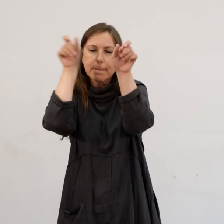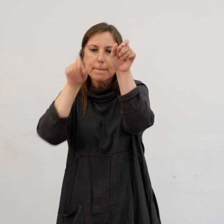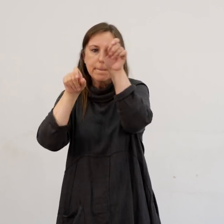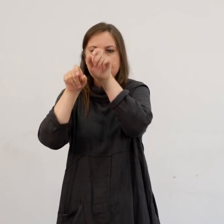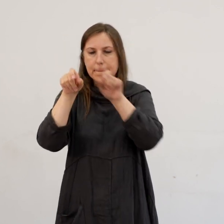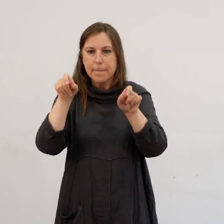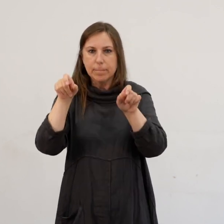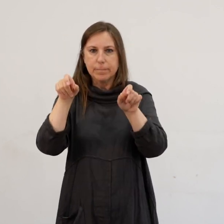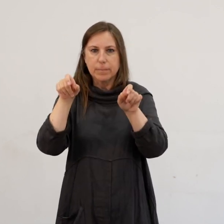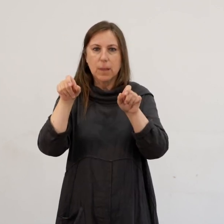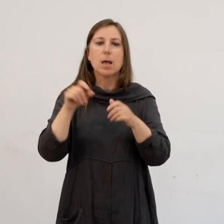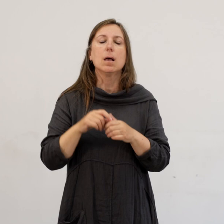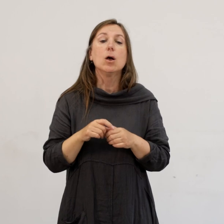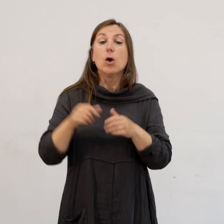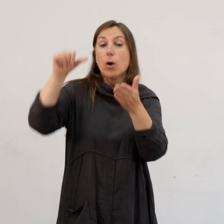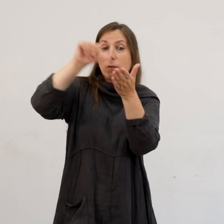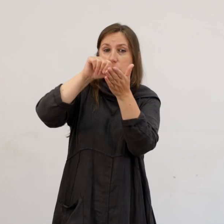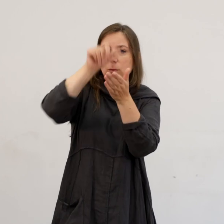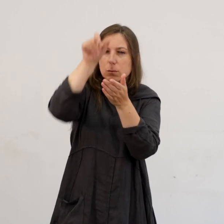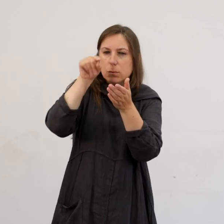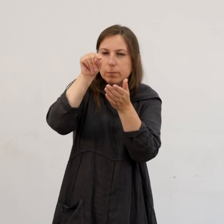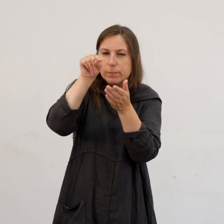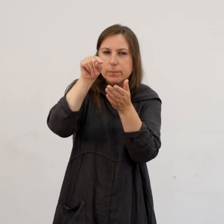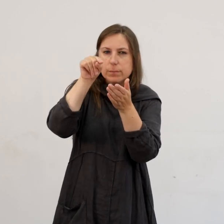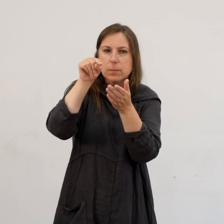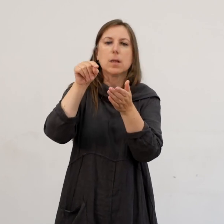pięcioramiennego, w środku znajduje się polski orzeł wojskowy.